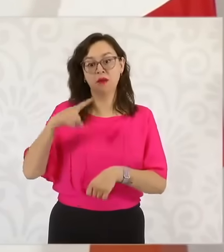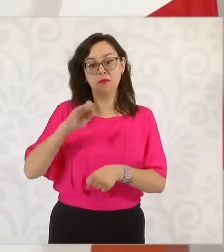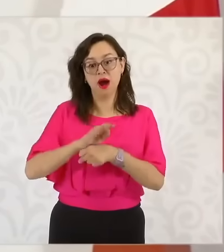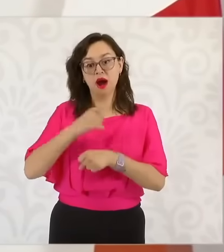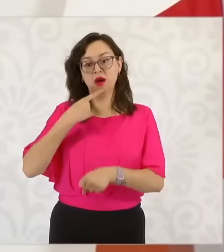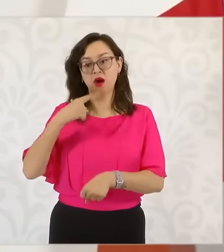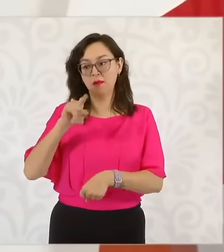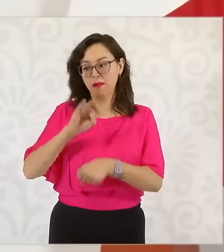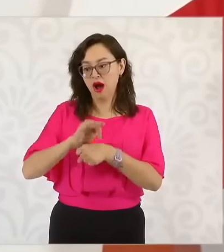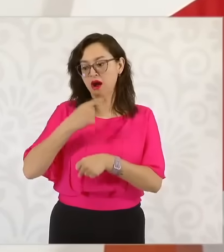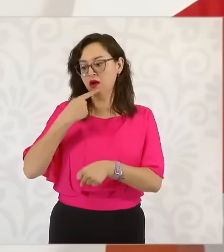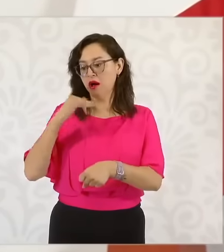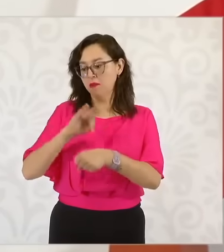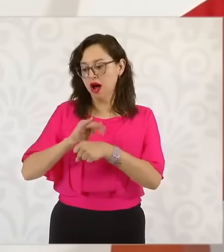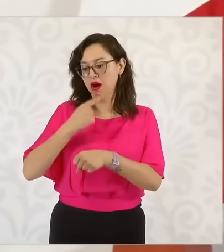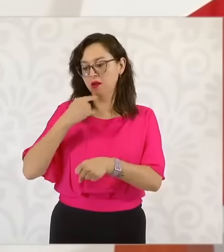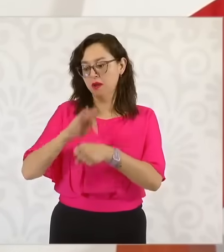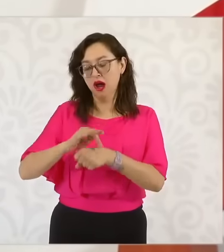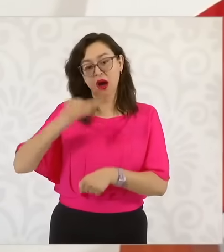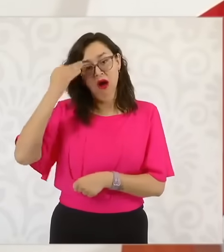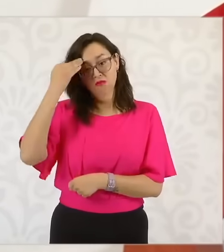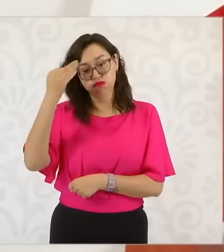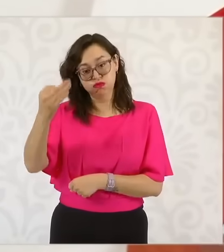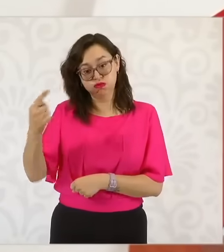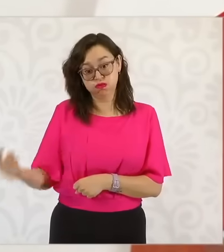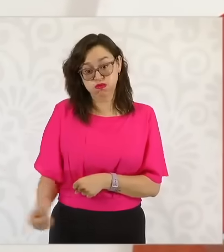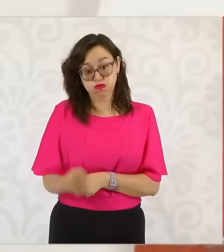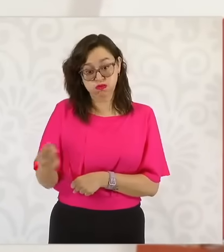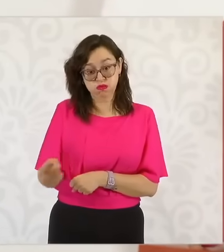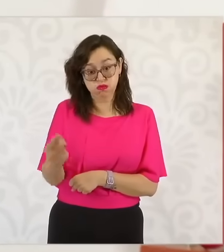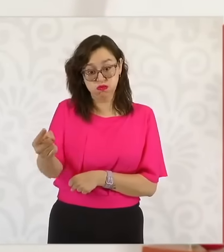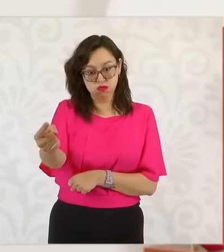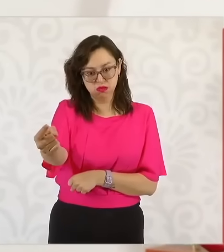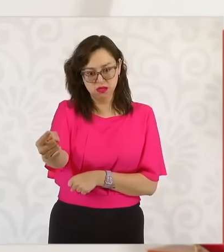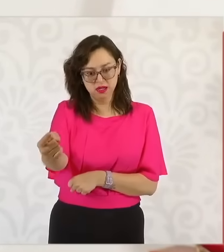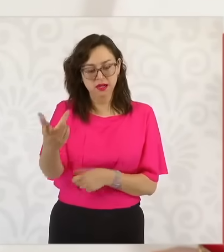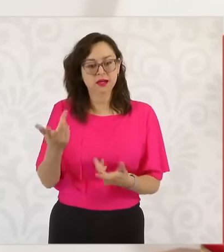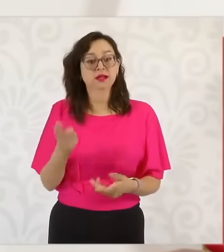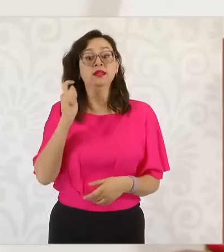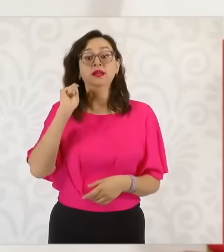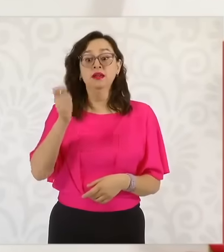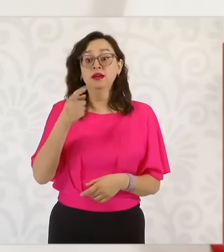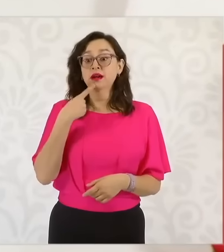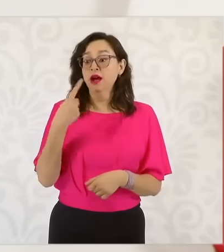amparo sobre amparo y no quiere decir que no protejamos al individuo frente a la autoridad